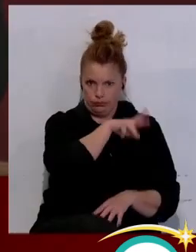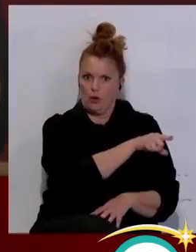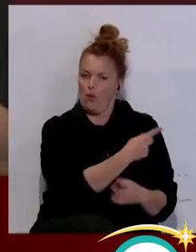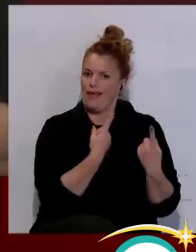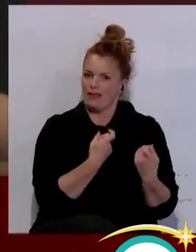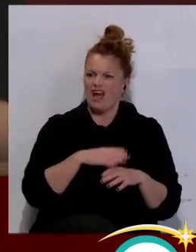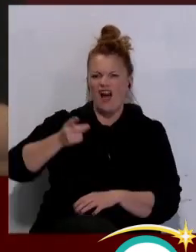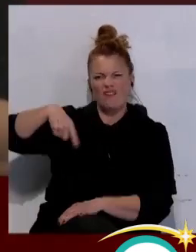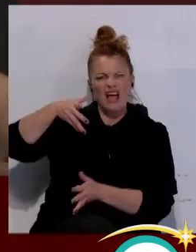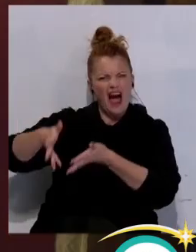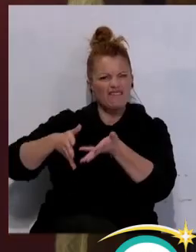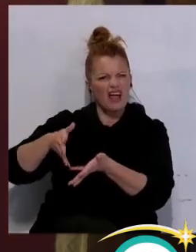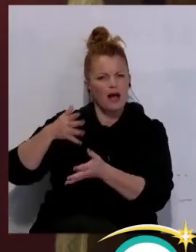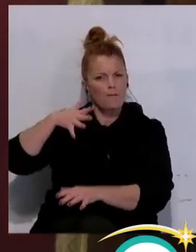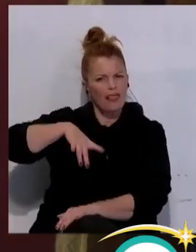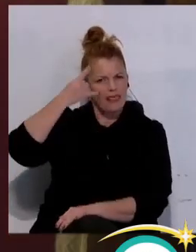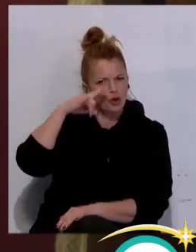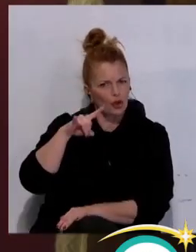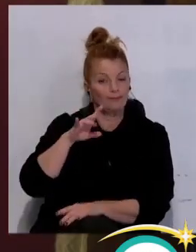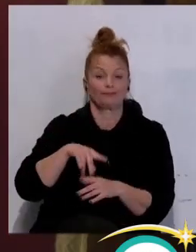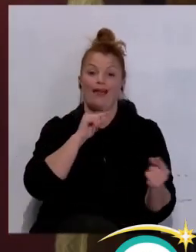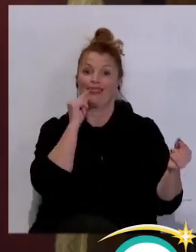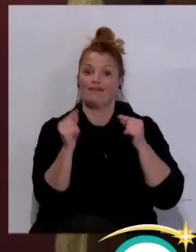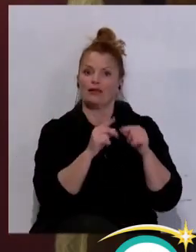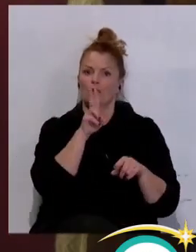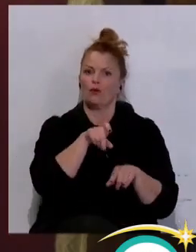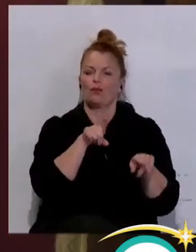ustedes hablan de Plaza de toro entre los debates a Resaltar ha sido el provocado por la instancia